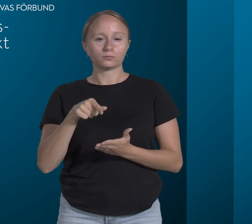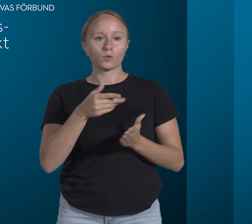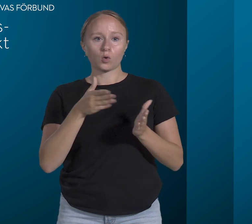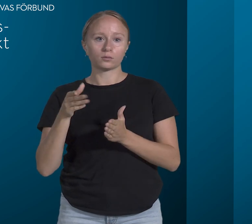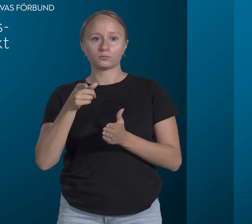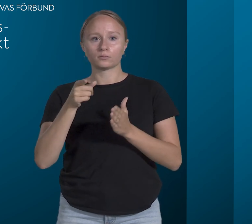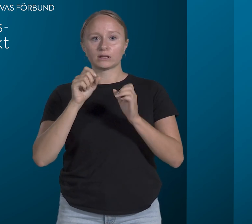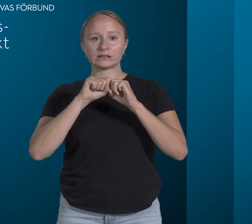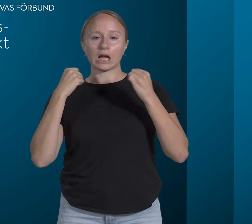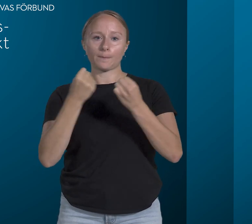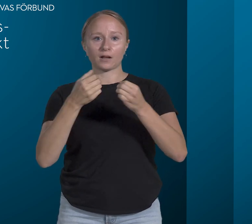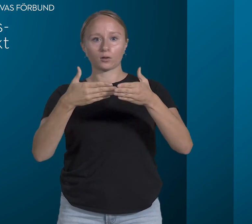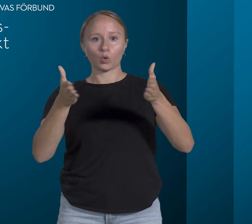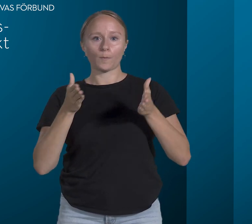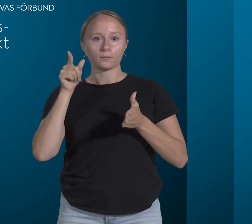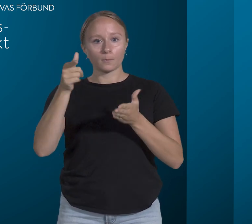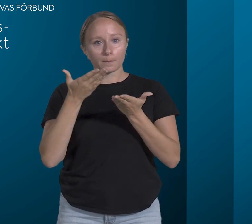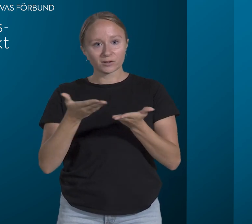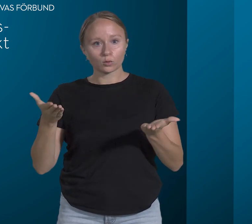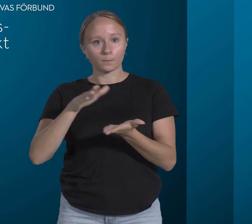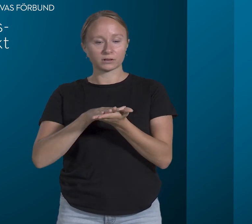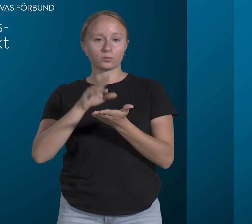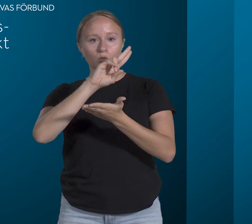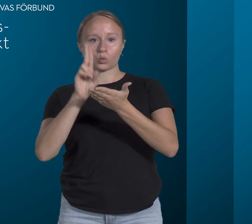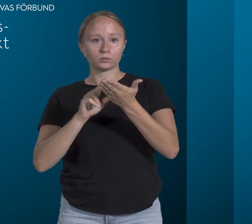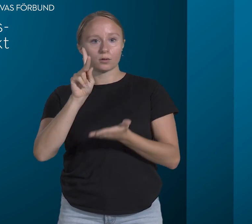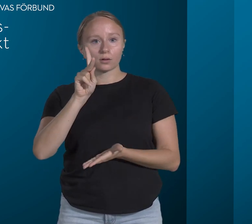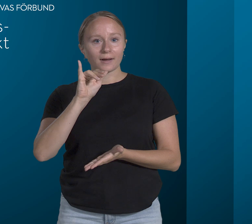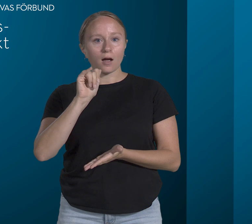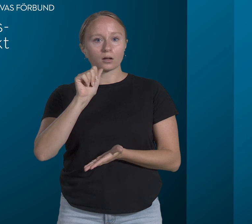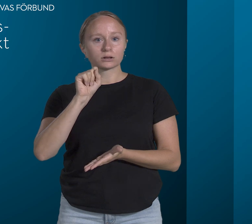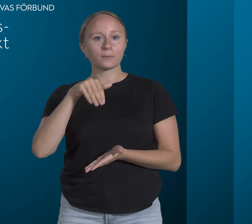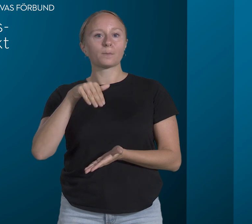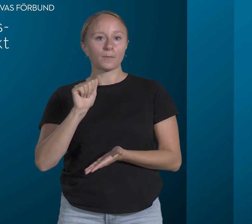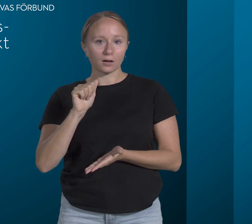som äger rum i Seminaari-rummet på museet för nutidskonst Kiasma -